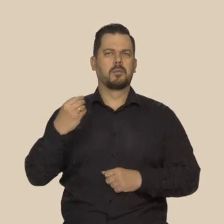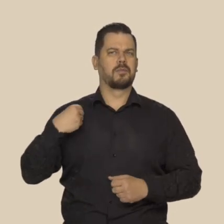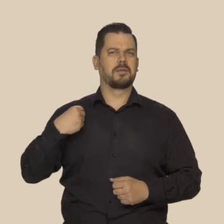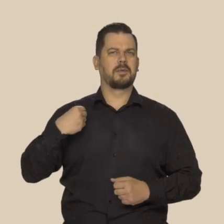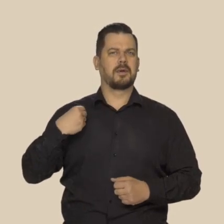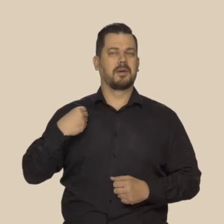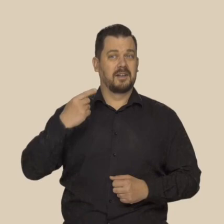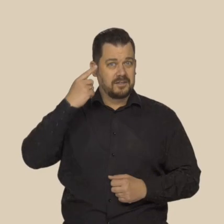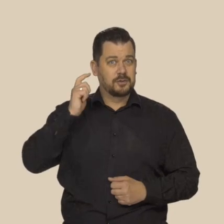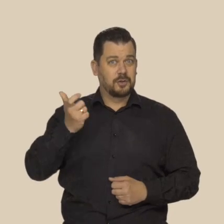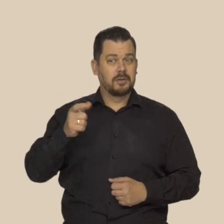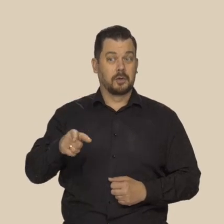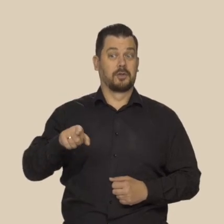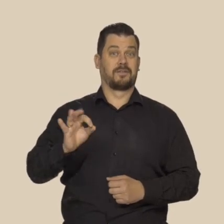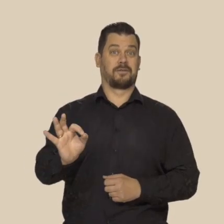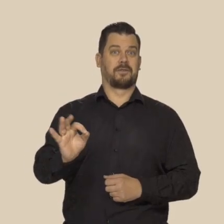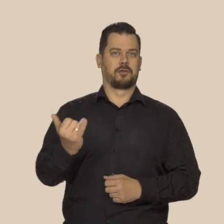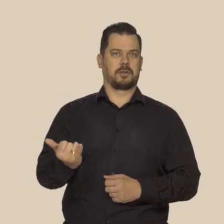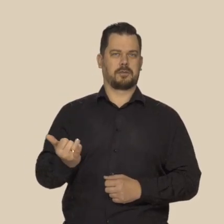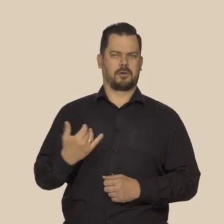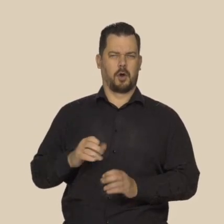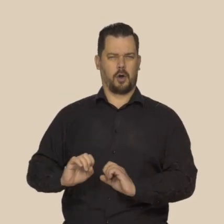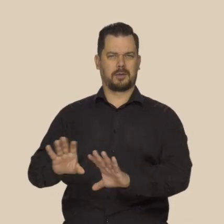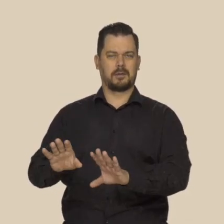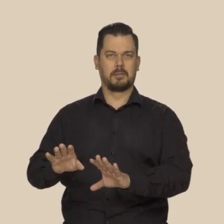Mój drogi – szepnęła mi do ucha – powiemy, że to jej dziecko!